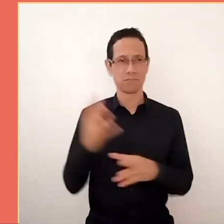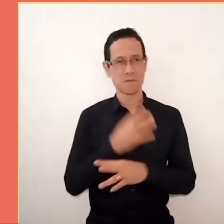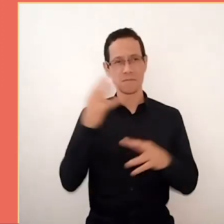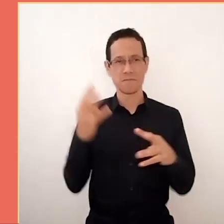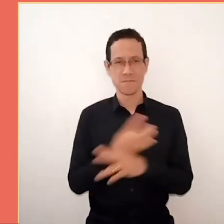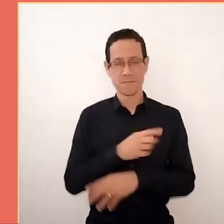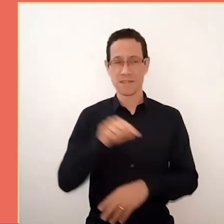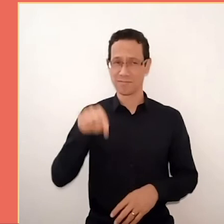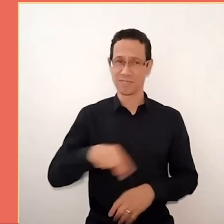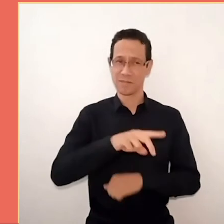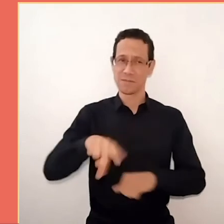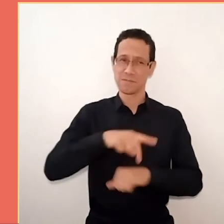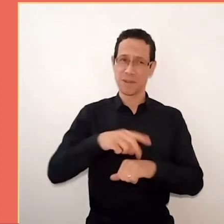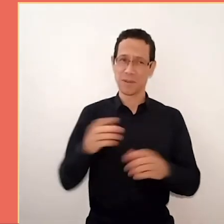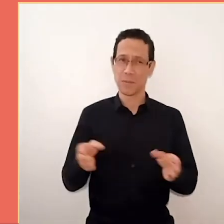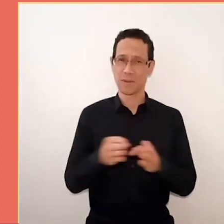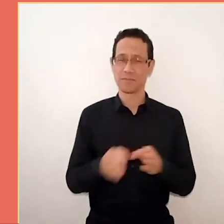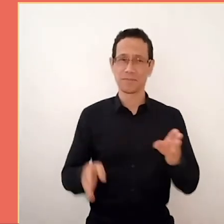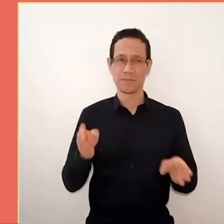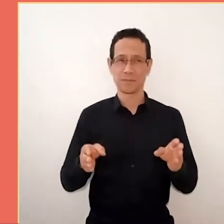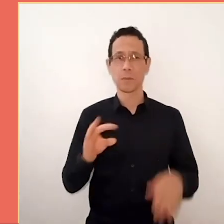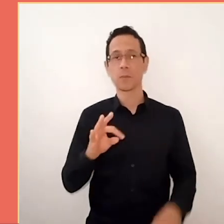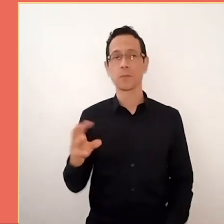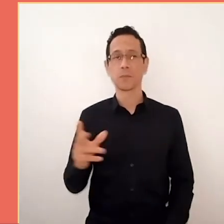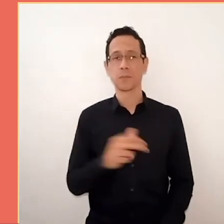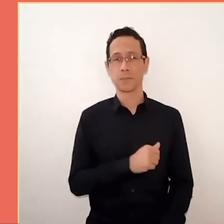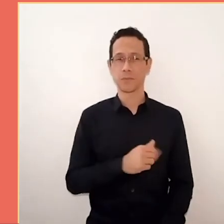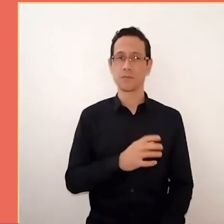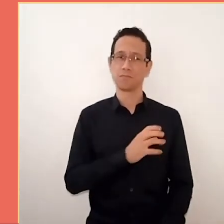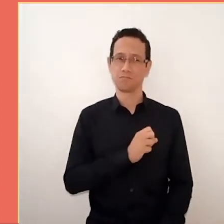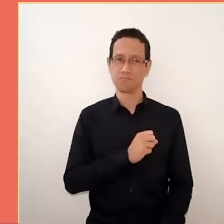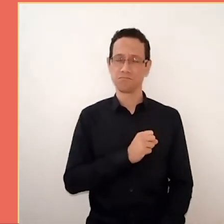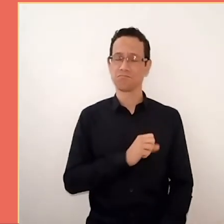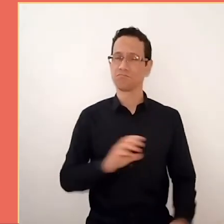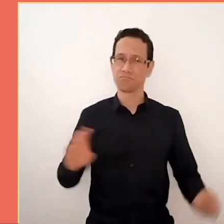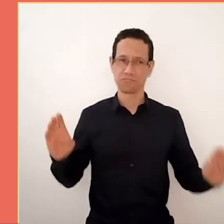que a gente vive neste momento, e estamos todos com esse… neste mesmo barco.